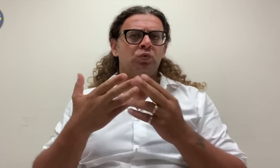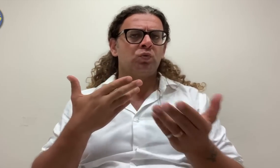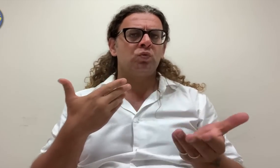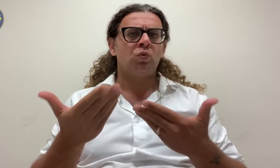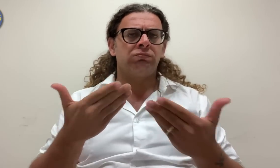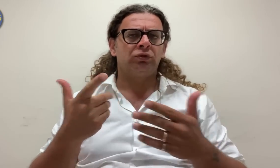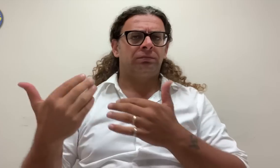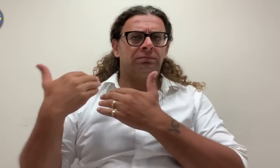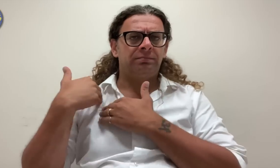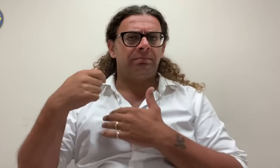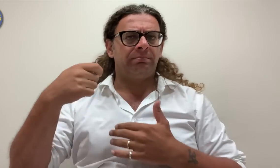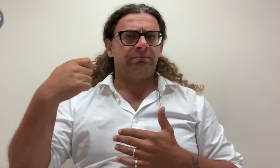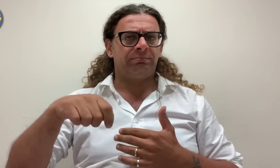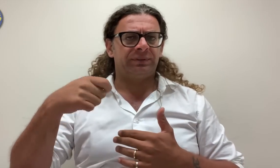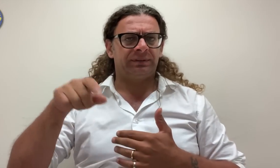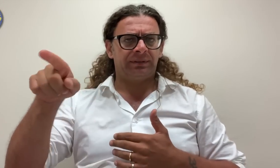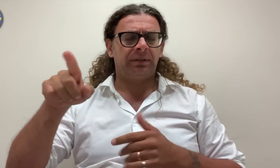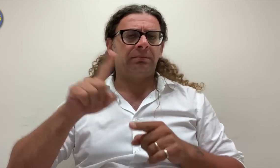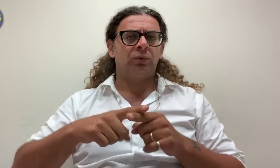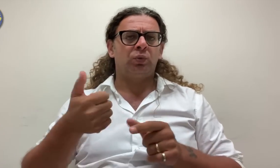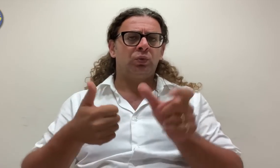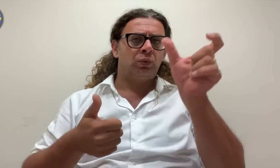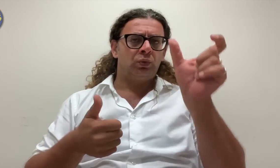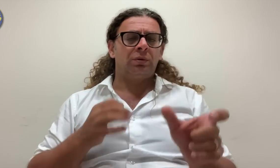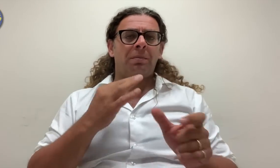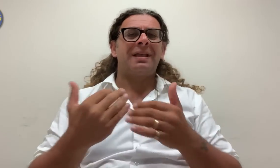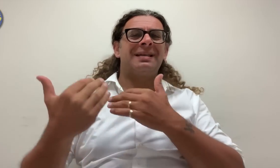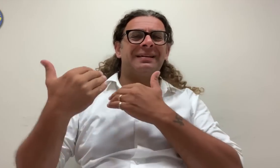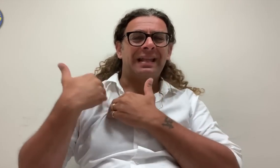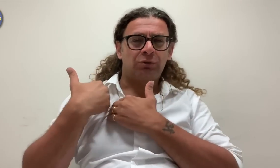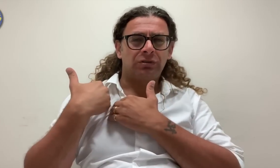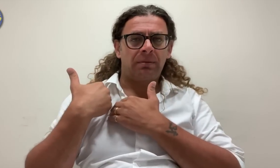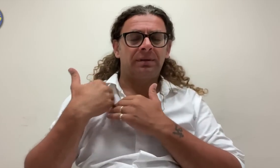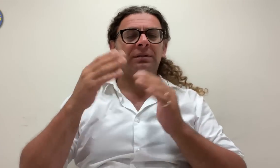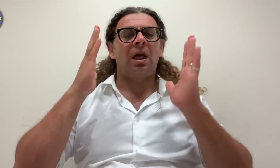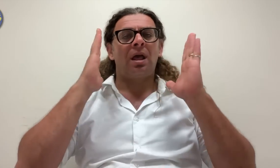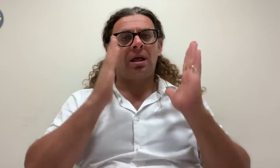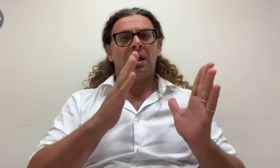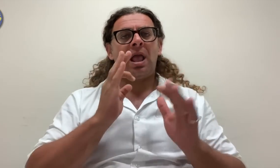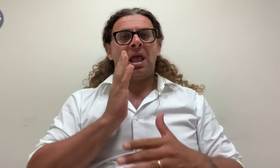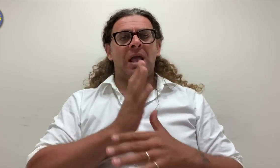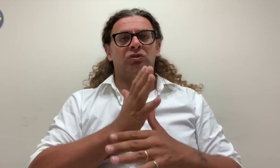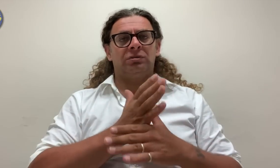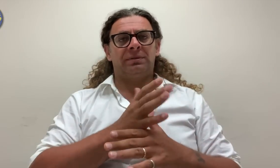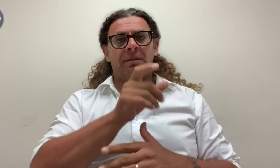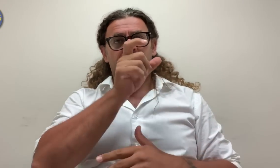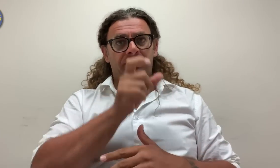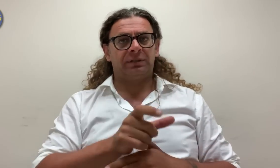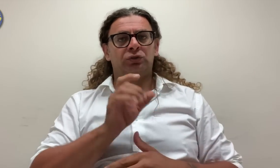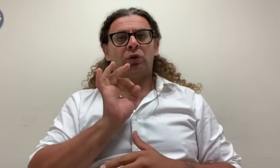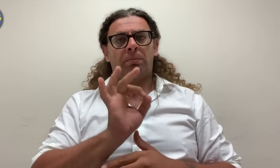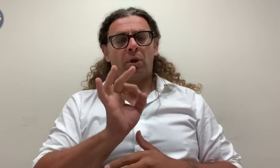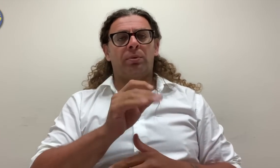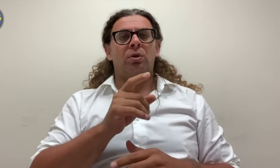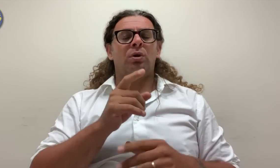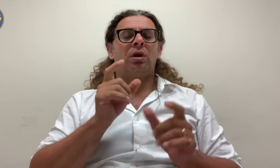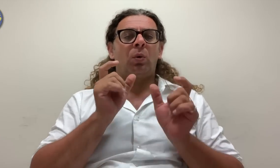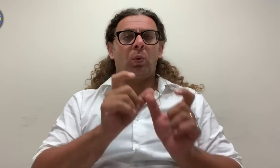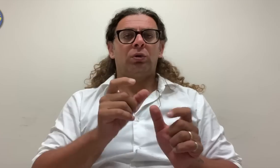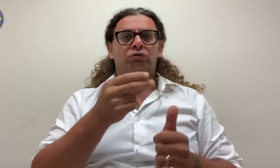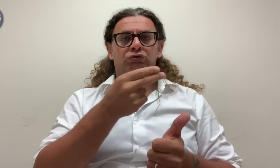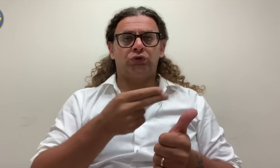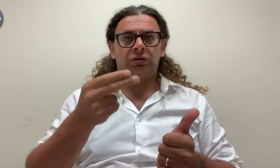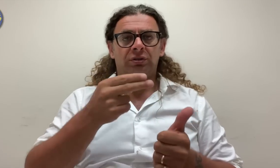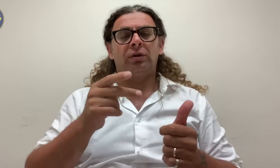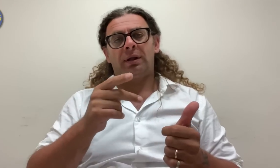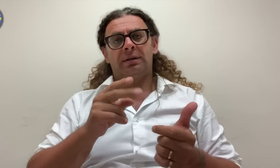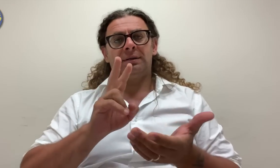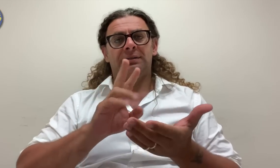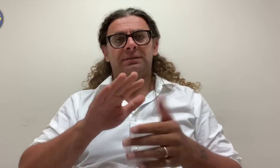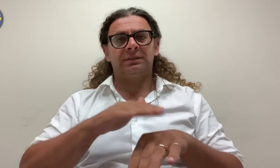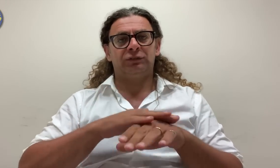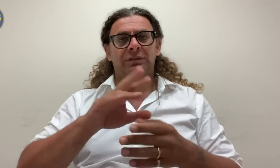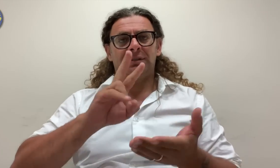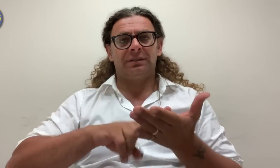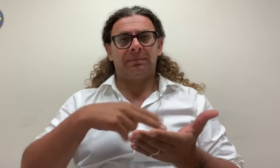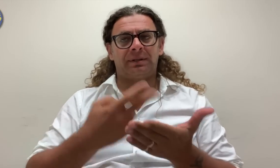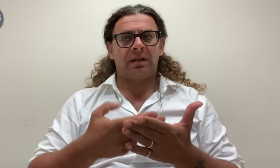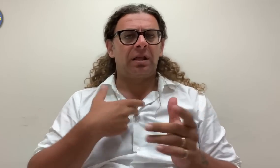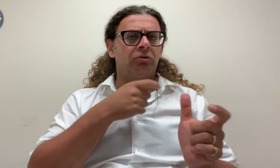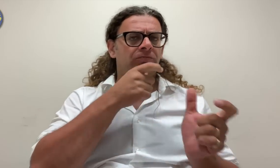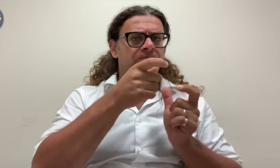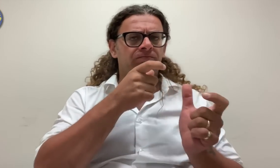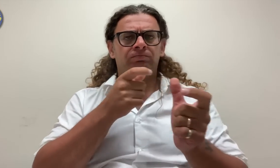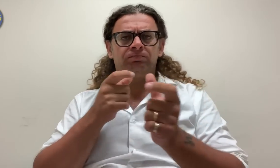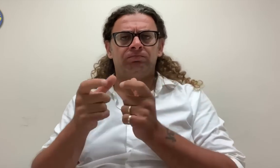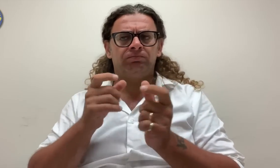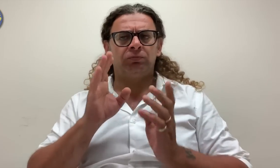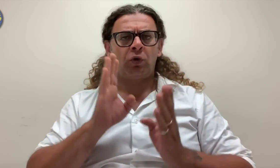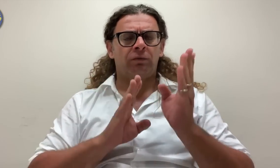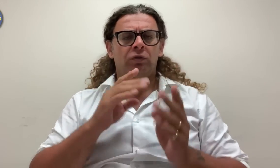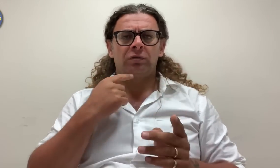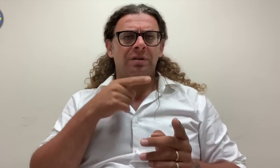incontro con il Presidente AGCOM e con il Responsabile all’accessibilità che è la persona incaricata di occuparsi del servizio di sottotitolazione e del servizio di interpretariato;